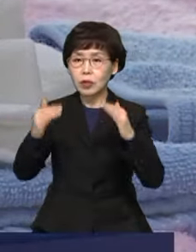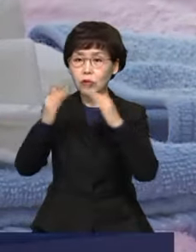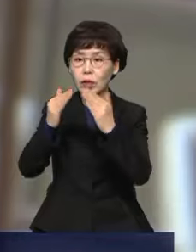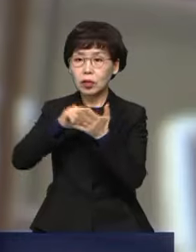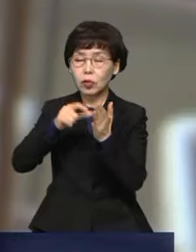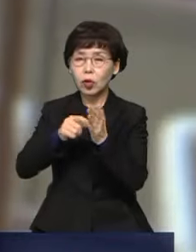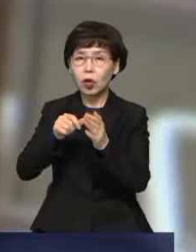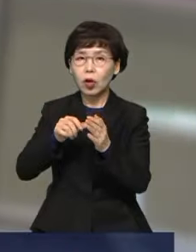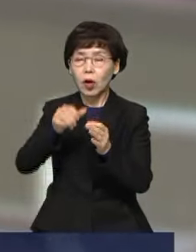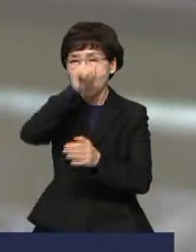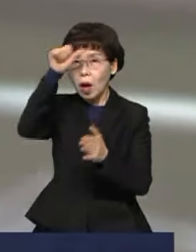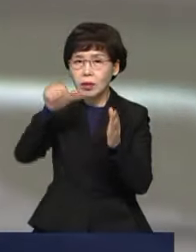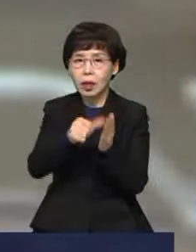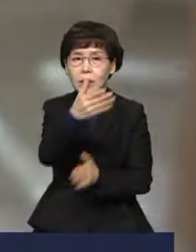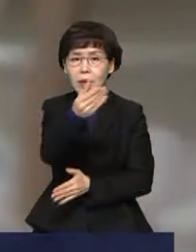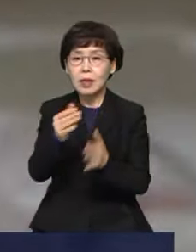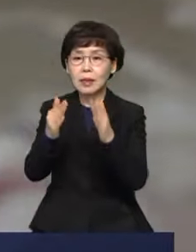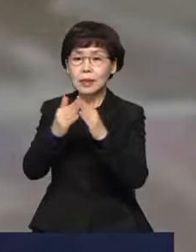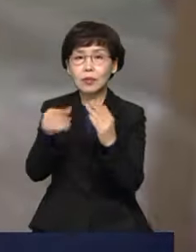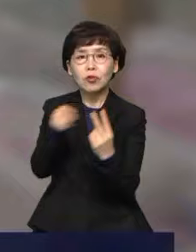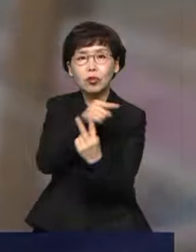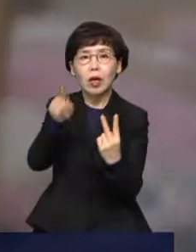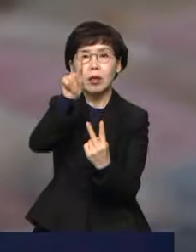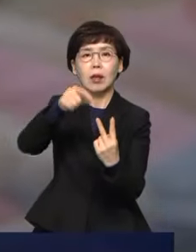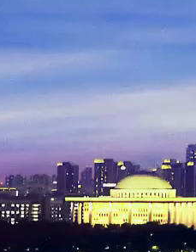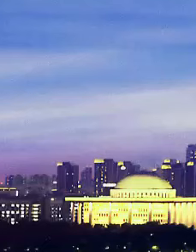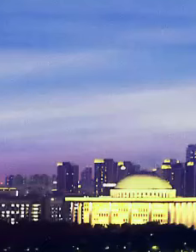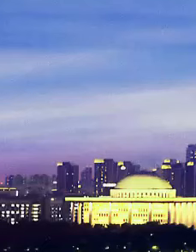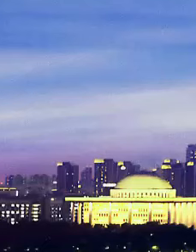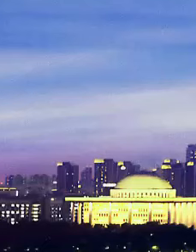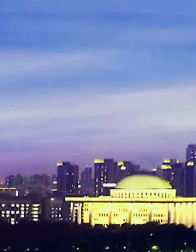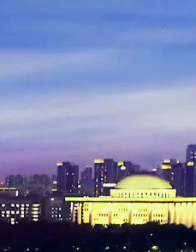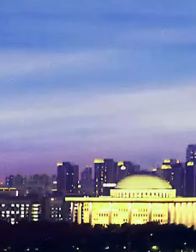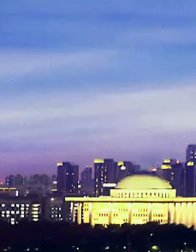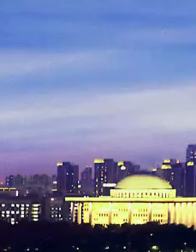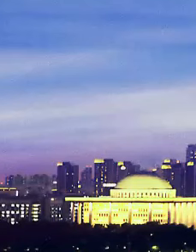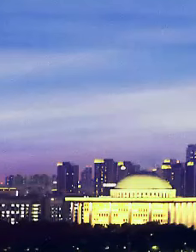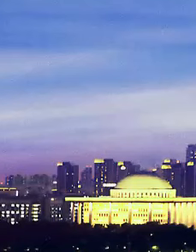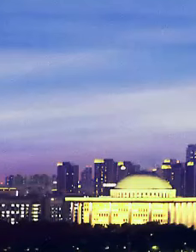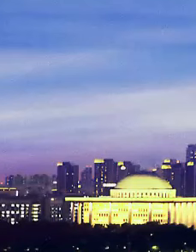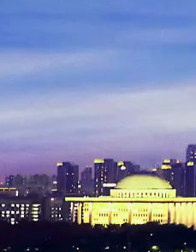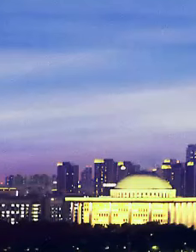선택할 수 있도록 하겠다고 소개했습니다. 프랑스에서 코카인 등 마약을 대량으로